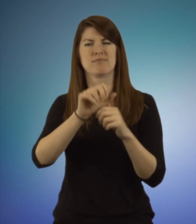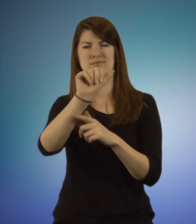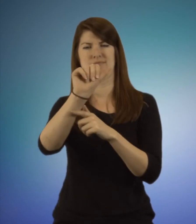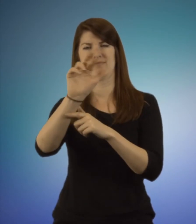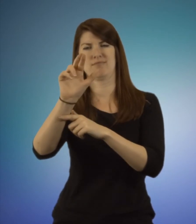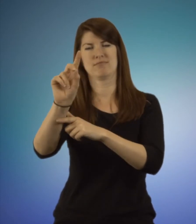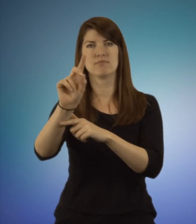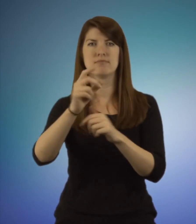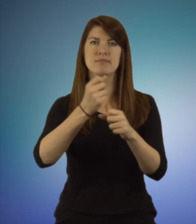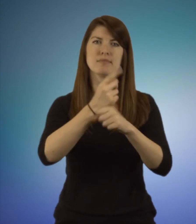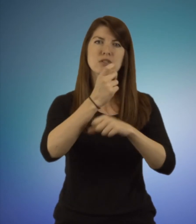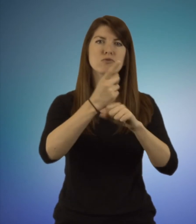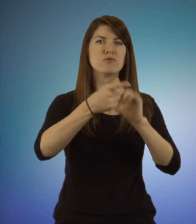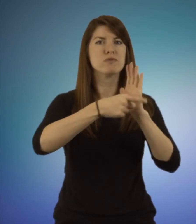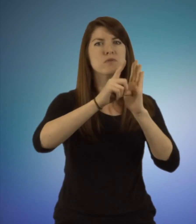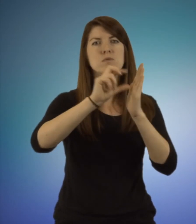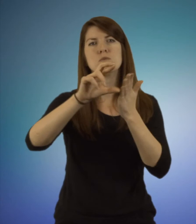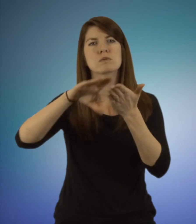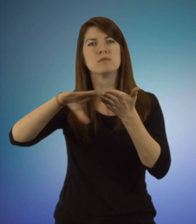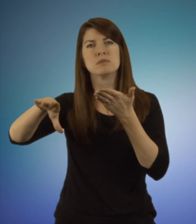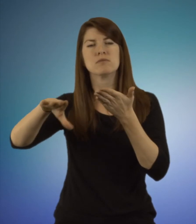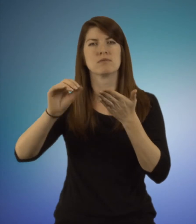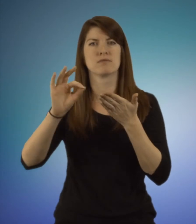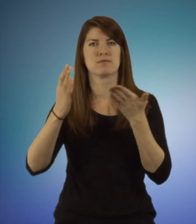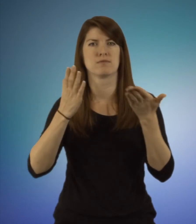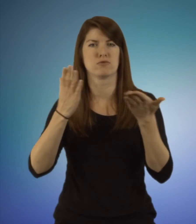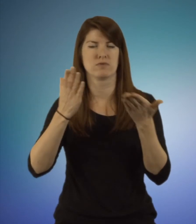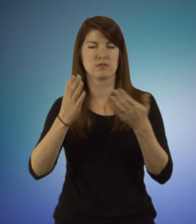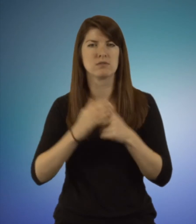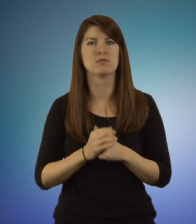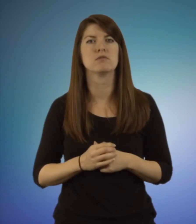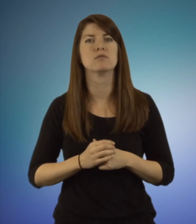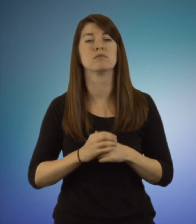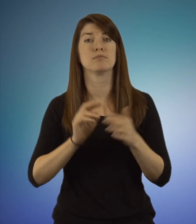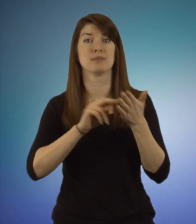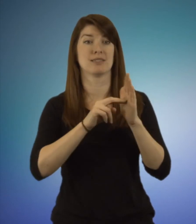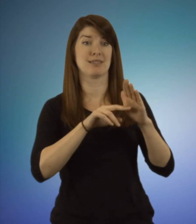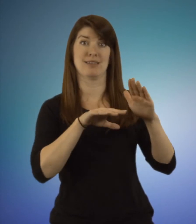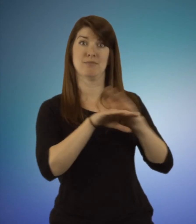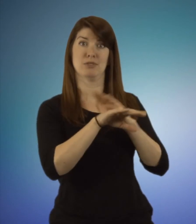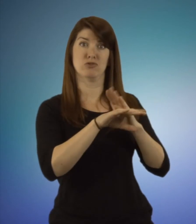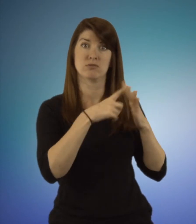admisión en los servicios de educación especial y esta reunión de ARD se llevará a cabo para